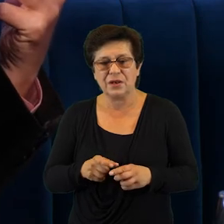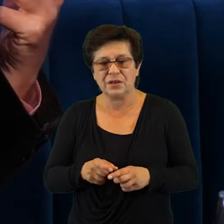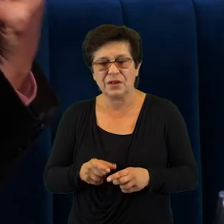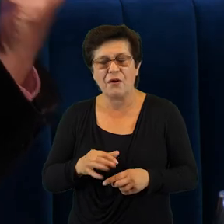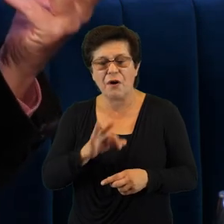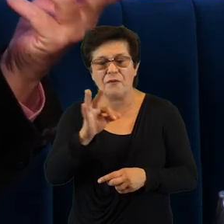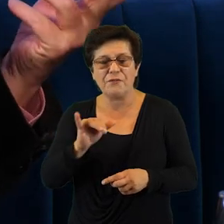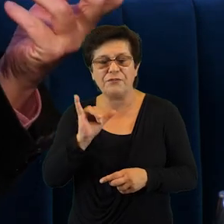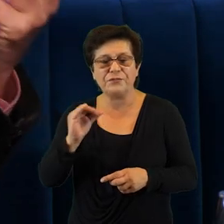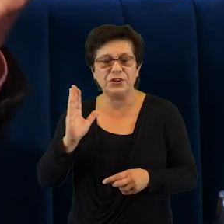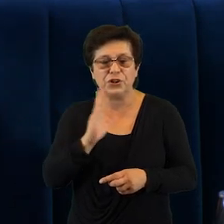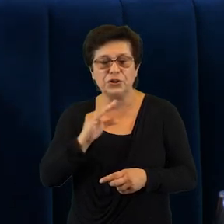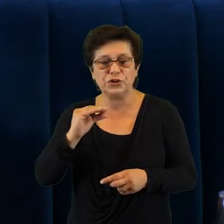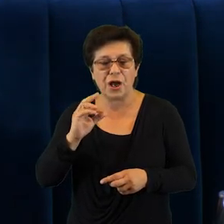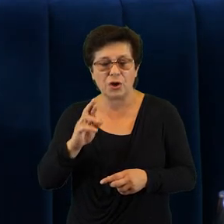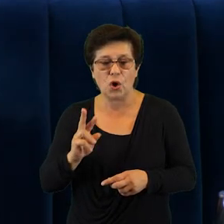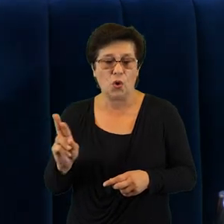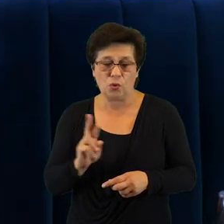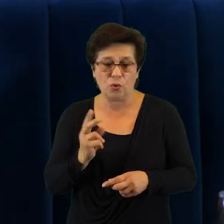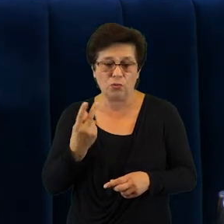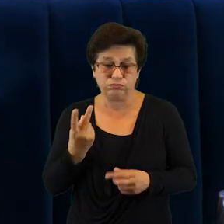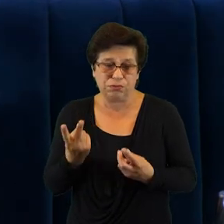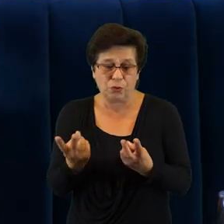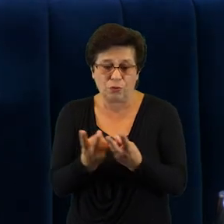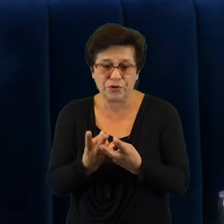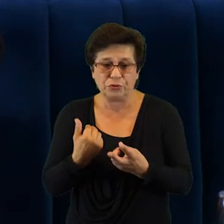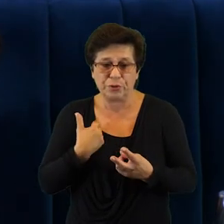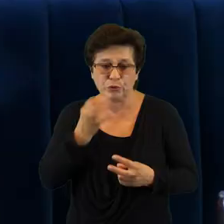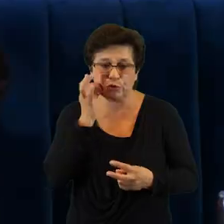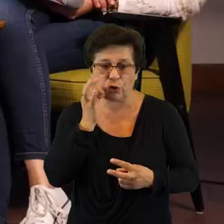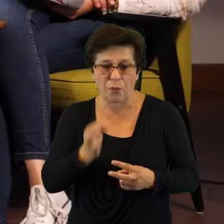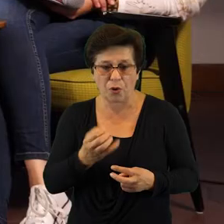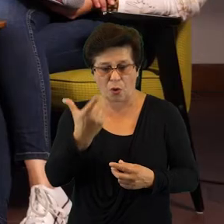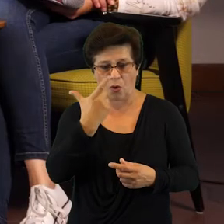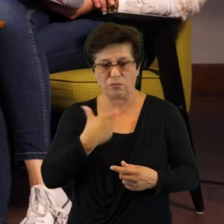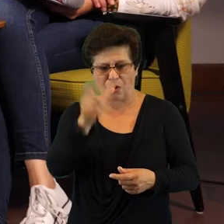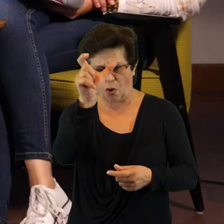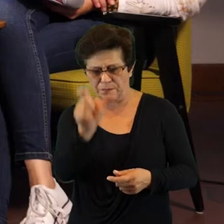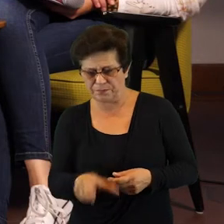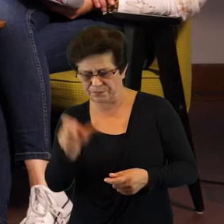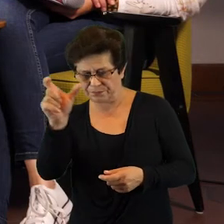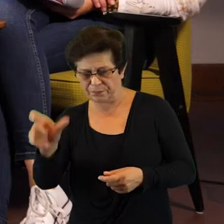był taką inspirującą bardzo postacią. A trzeci w tym rzędzie i pierwszy w życiu Antoniego Słonimskiego